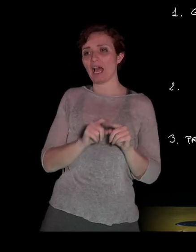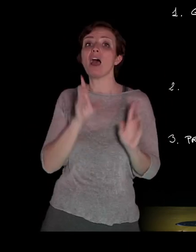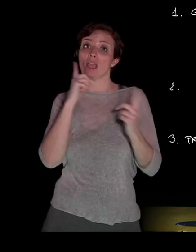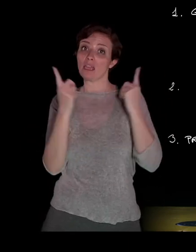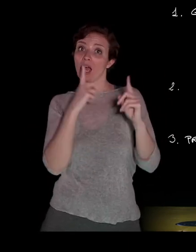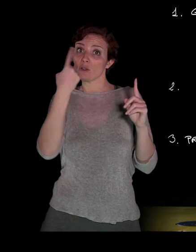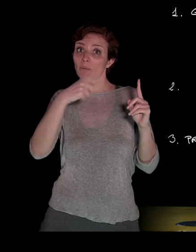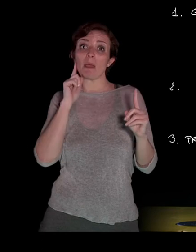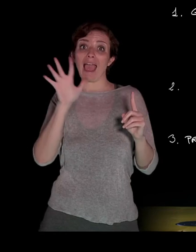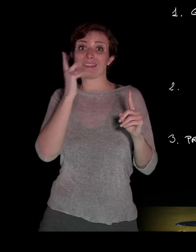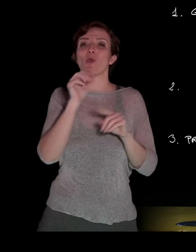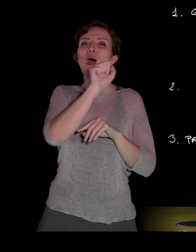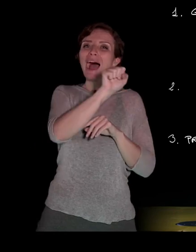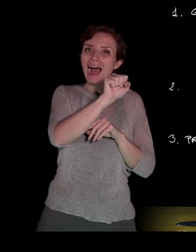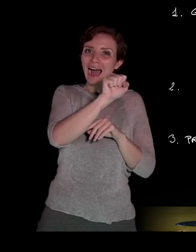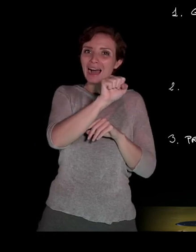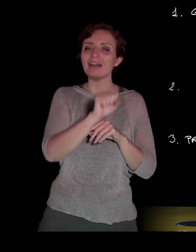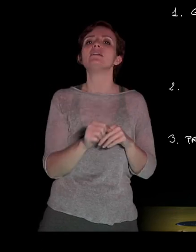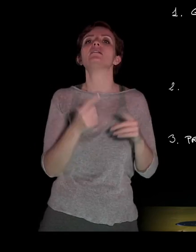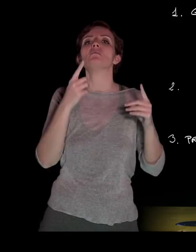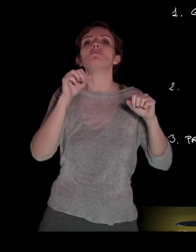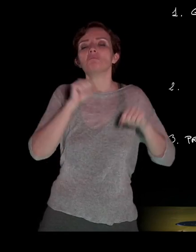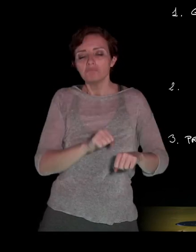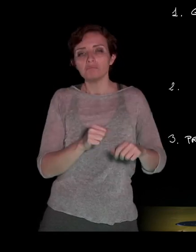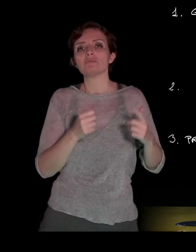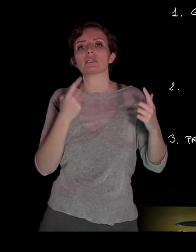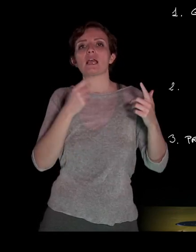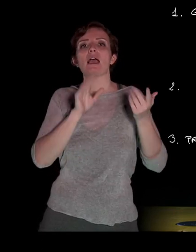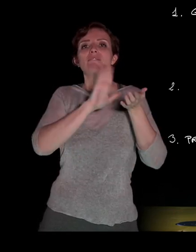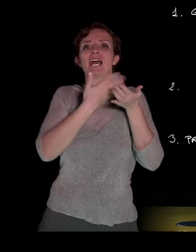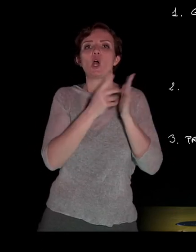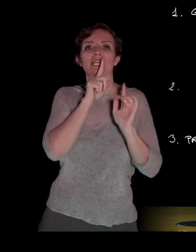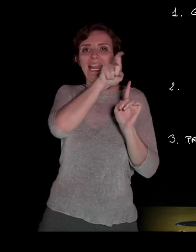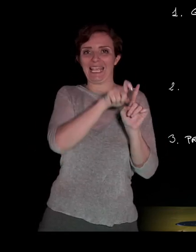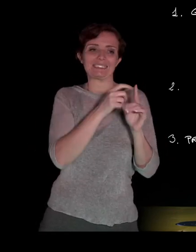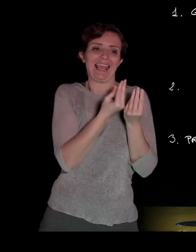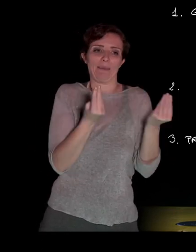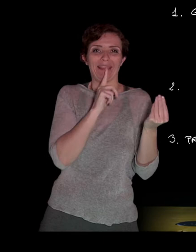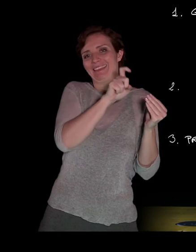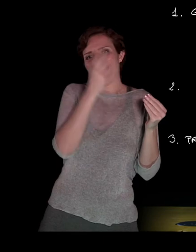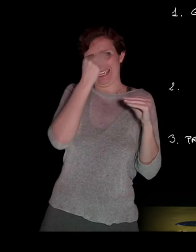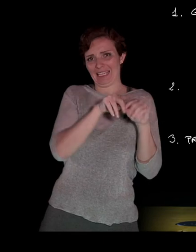l'insieme 'A' è l'insieme del valore della 'x' o degli elementi 'x'... ..appartenenti ai numeri reali,